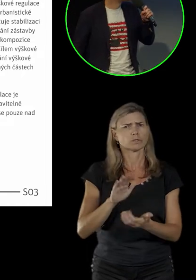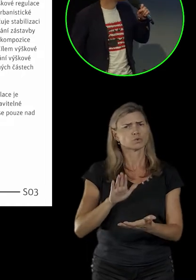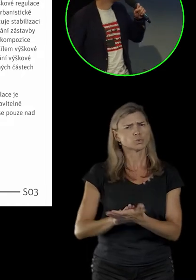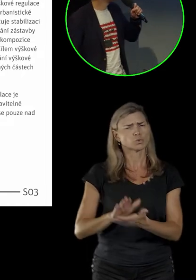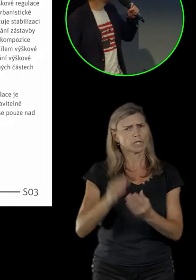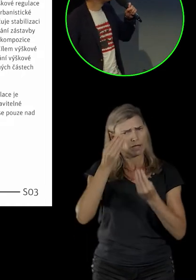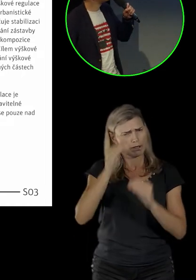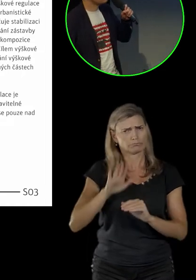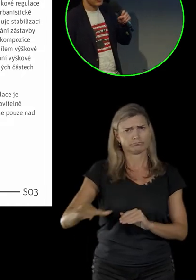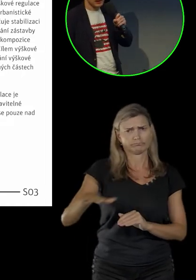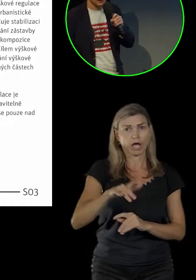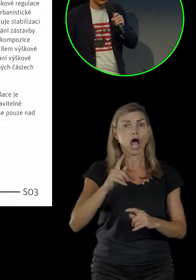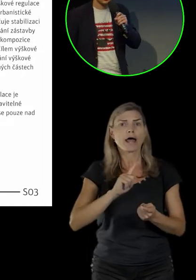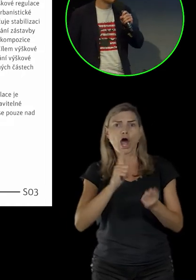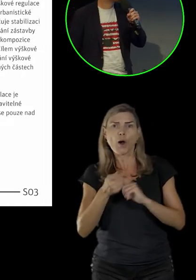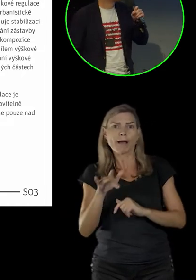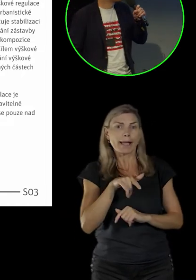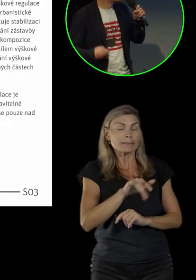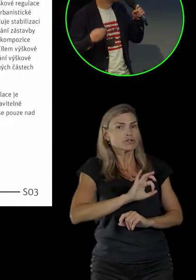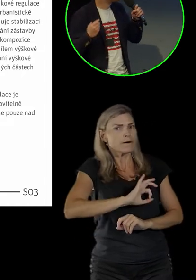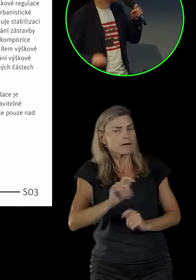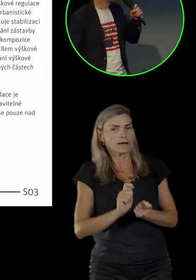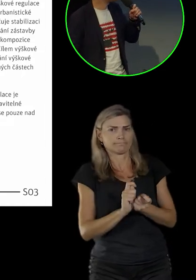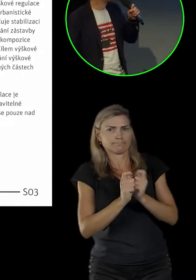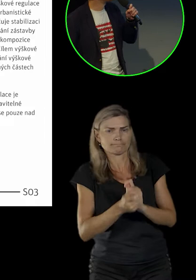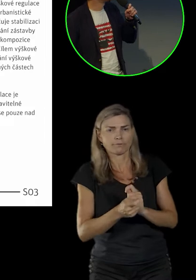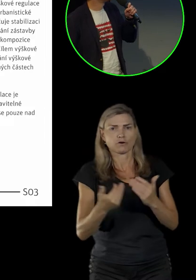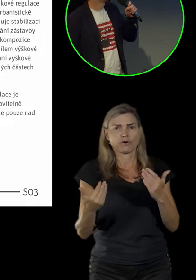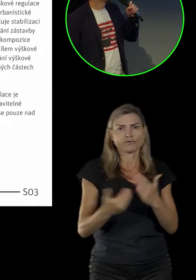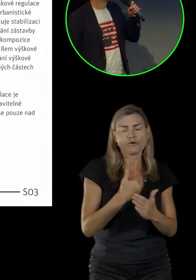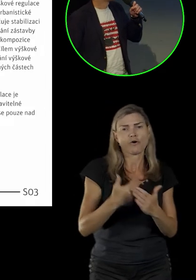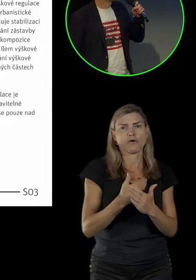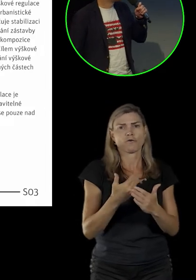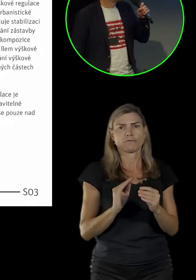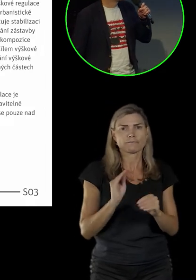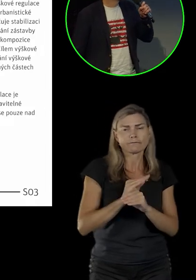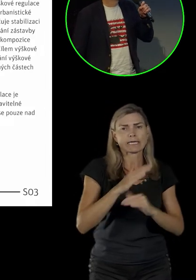A kde naopak by se Praha mohla rozvíjet a mohla by se obohatit o novou vrstvu budov.